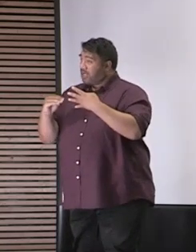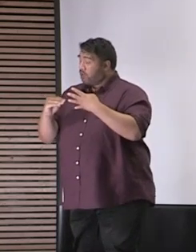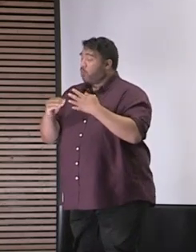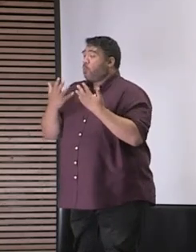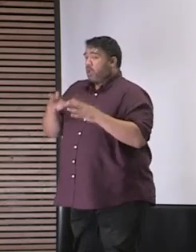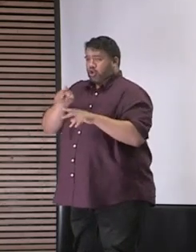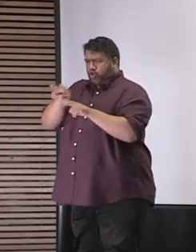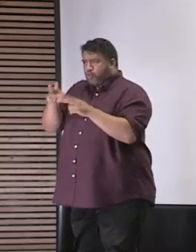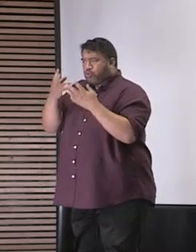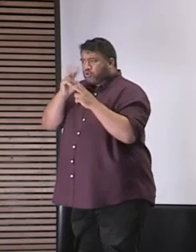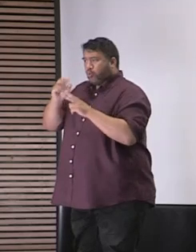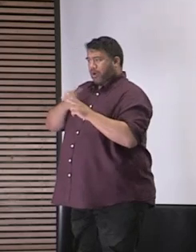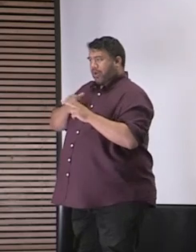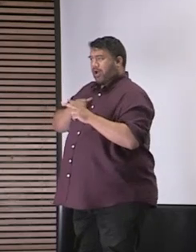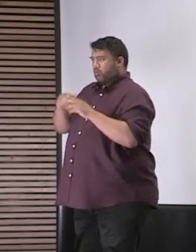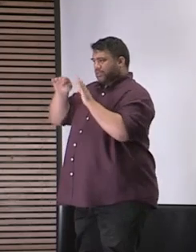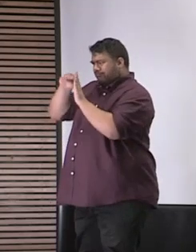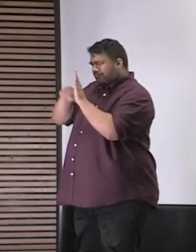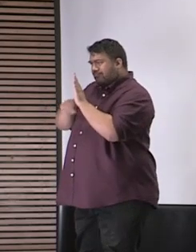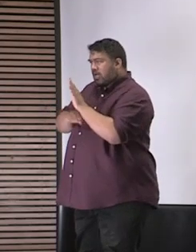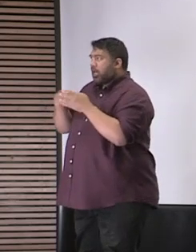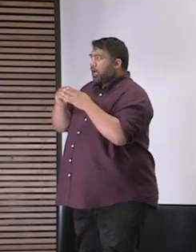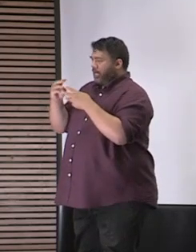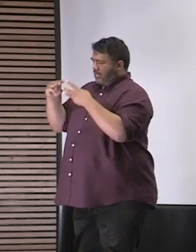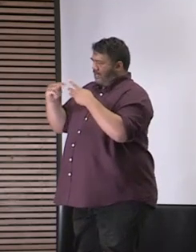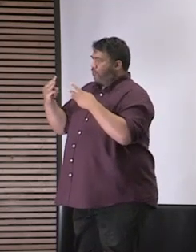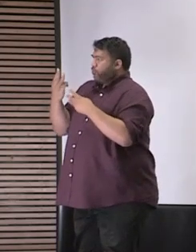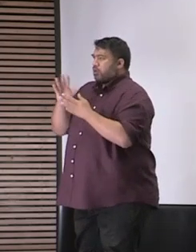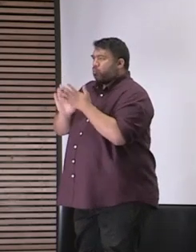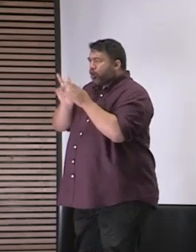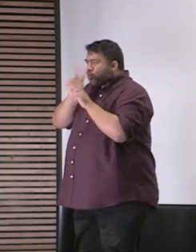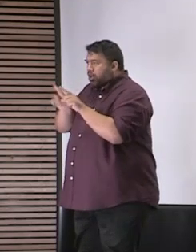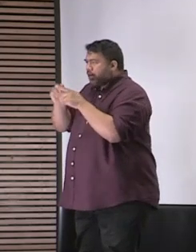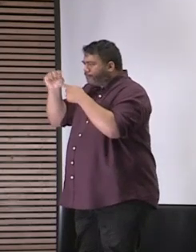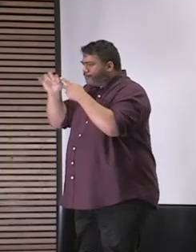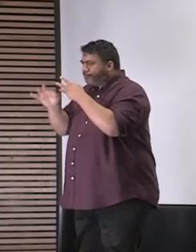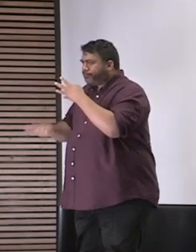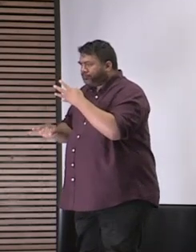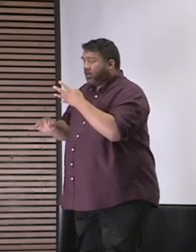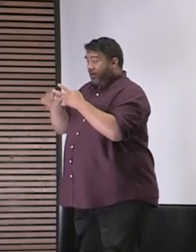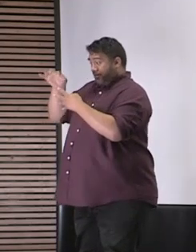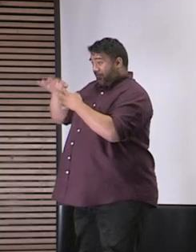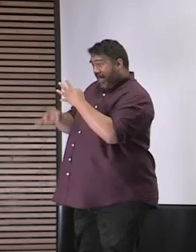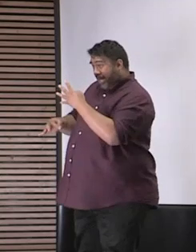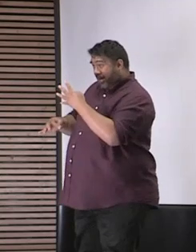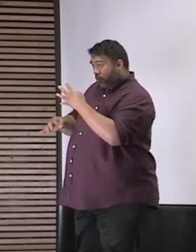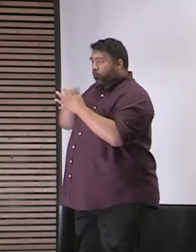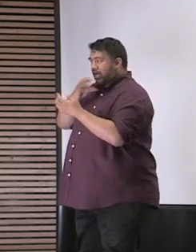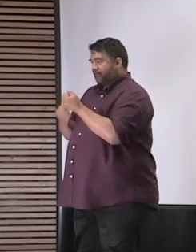en este momento. Siempre he compartido los obvios, pero